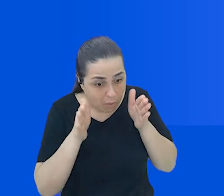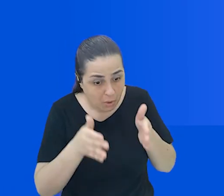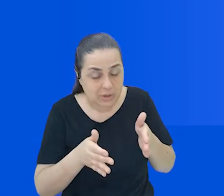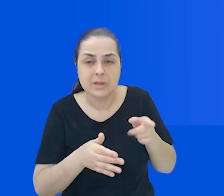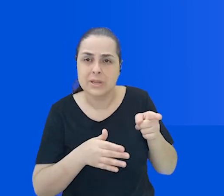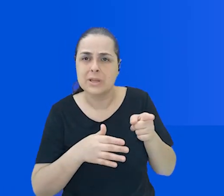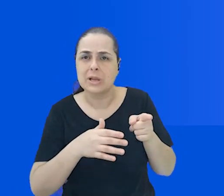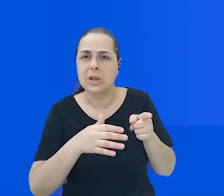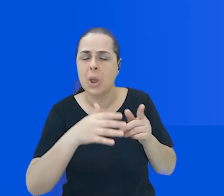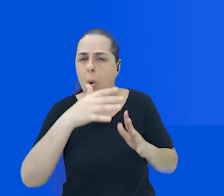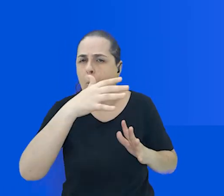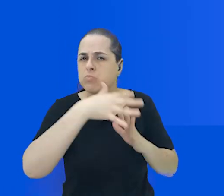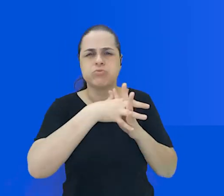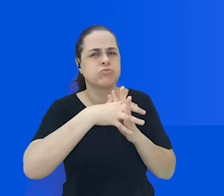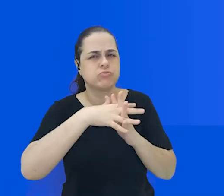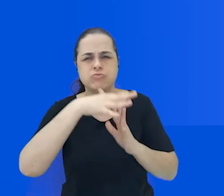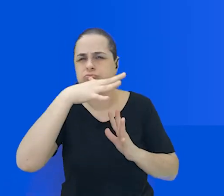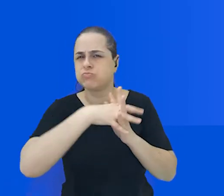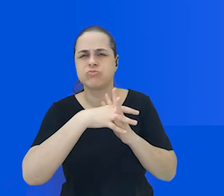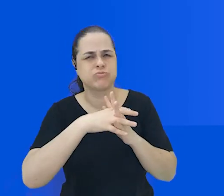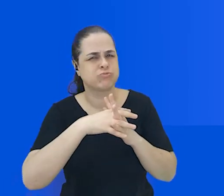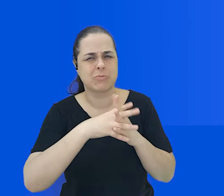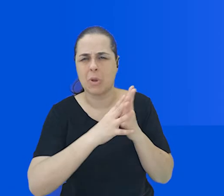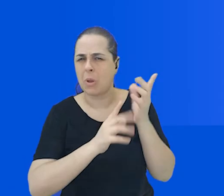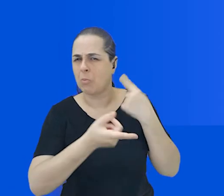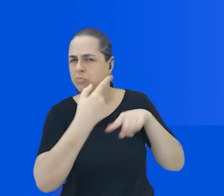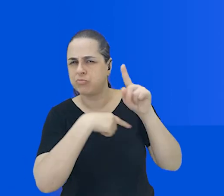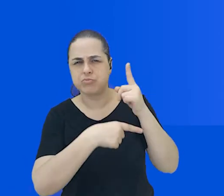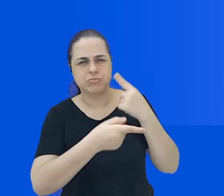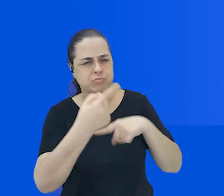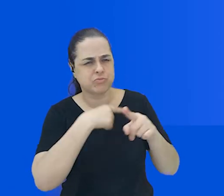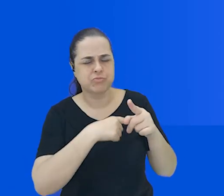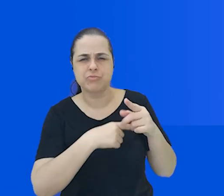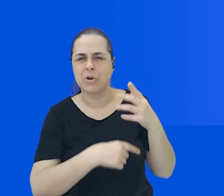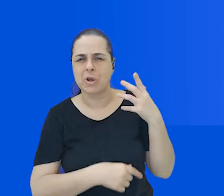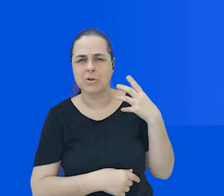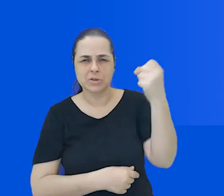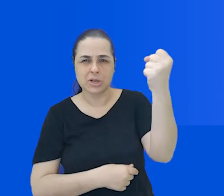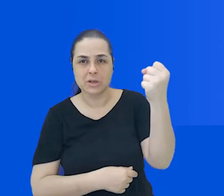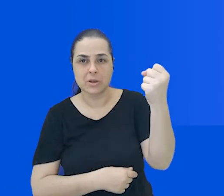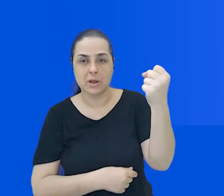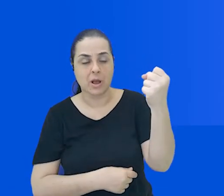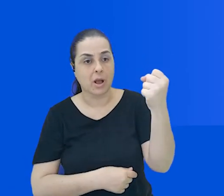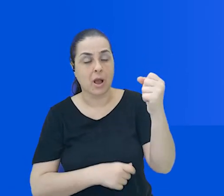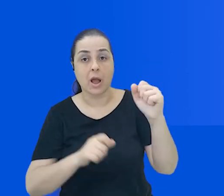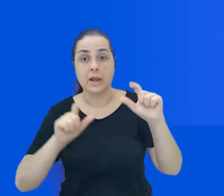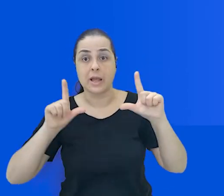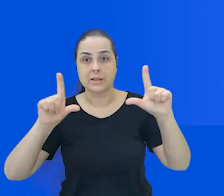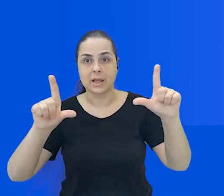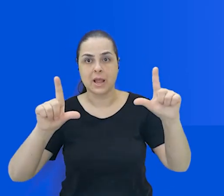batendo o recorde dele. Pousa um é um bicho na tela e ele faz